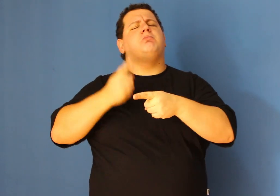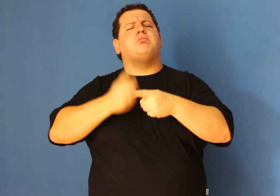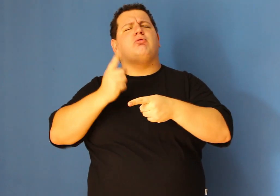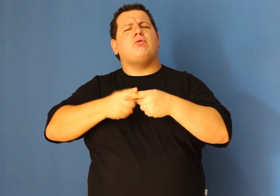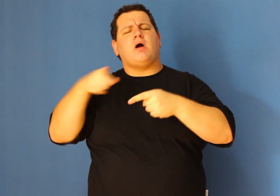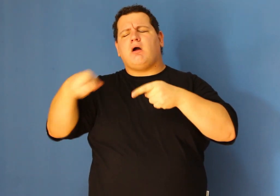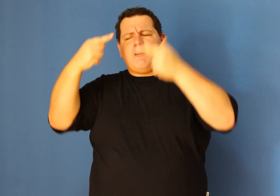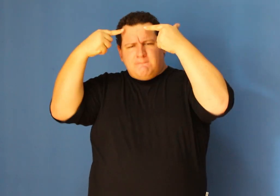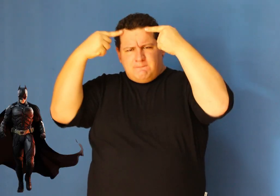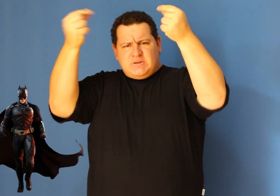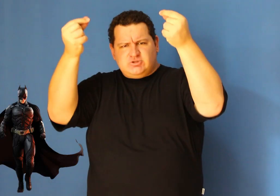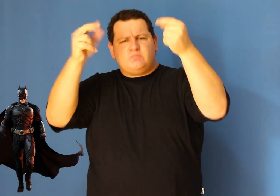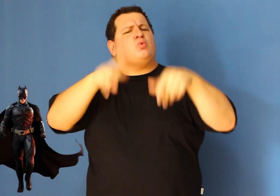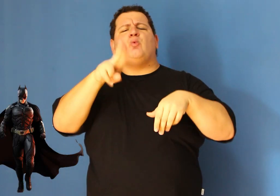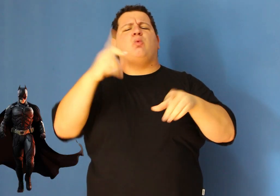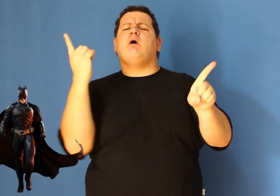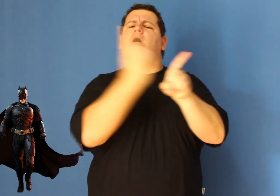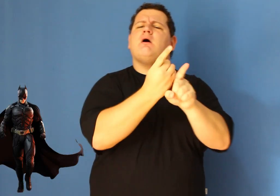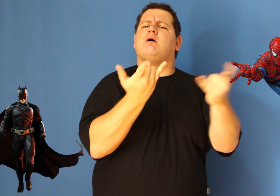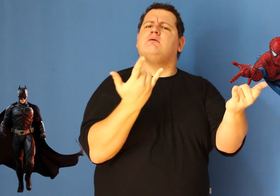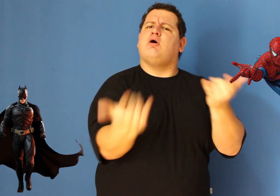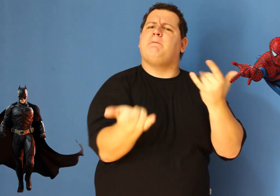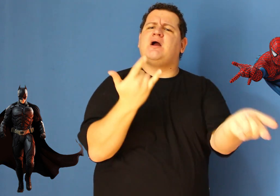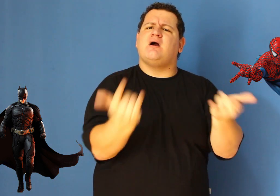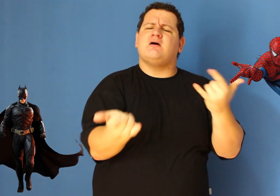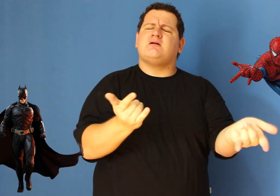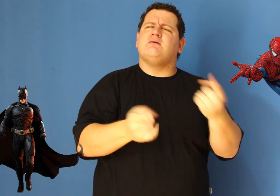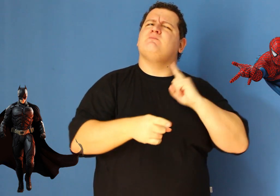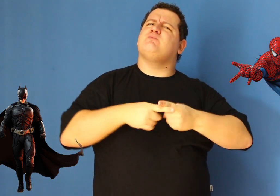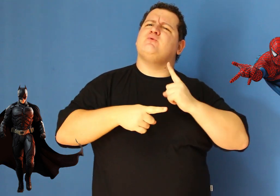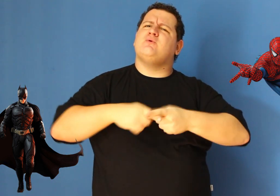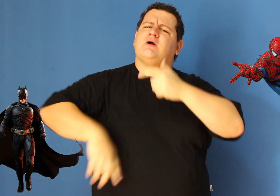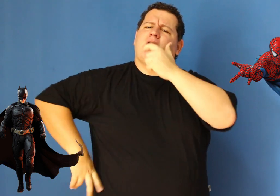Por que Batman nunca encontra o Homem-Aranha?